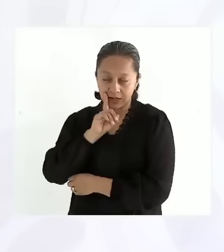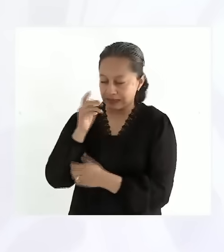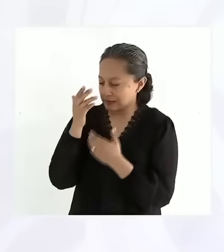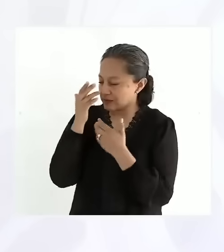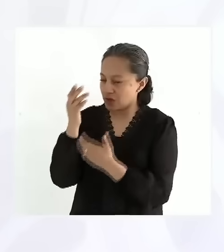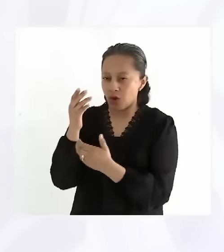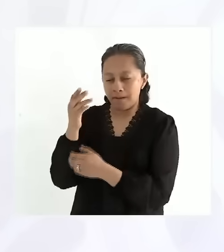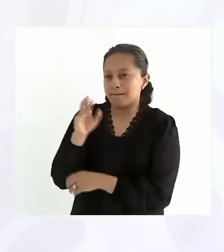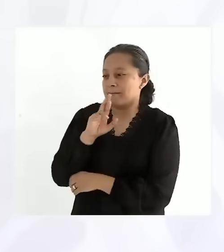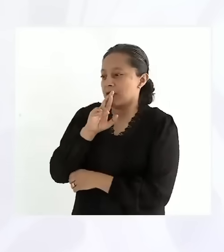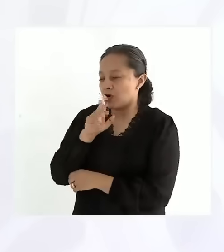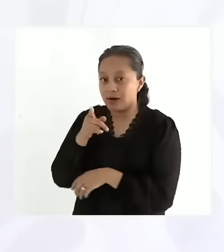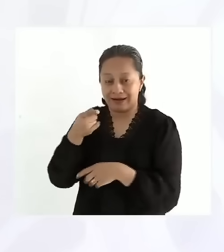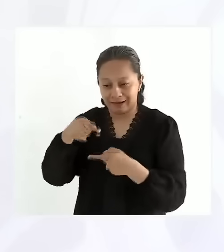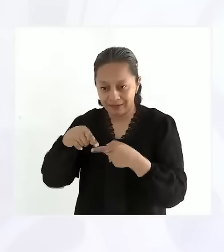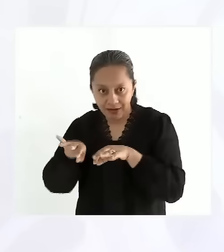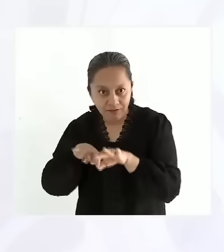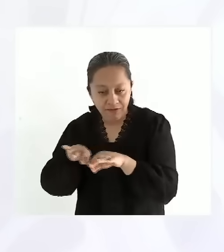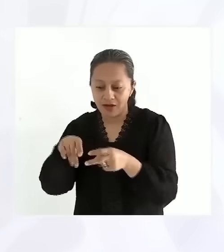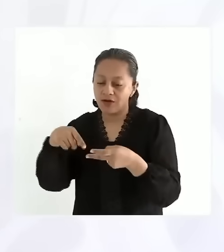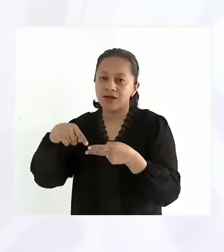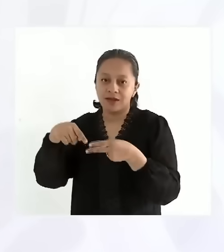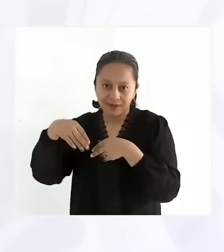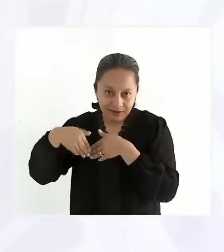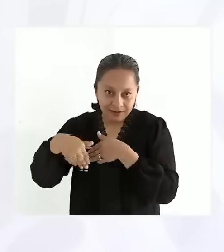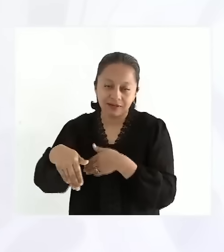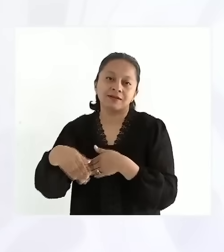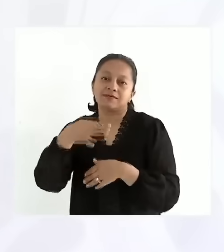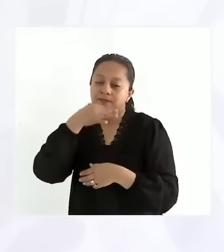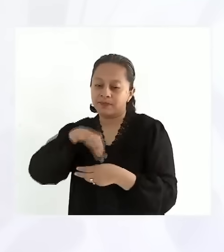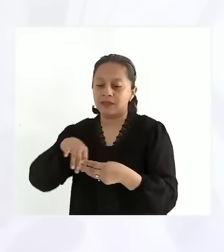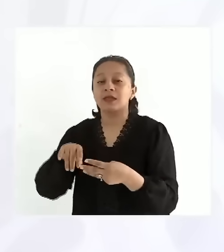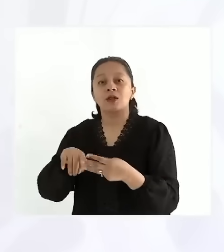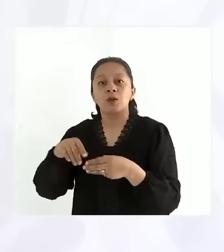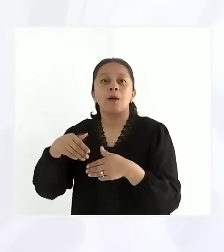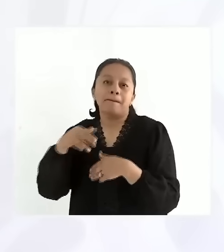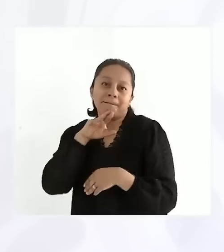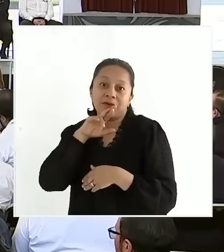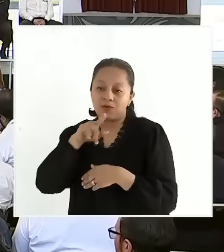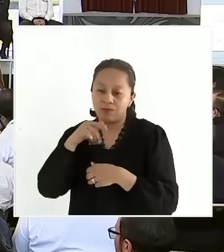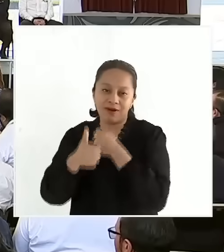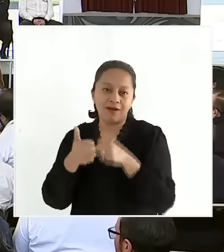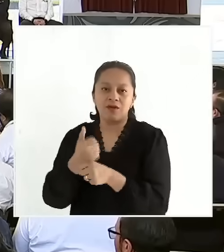su trabajo, lo mejor en estas fiestas y lo mejor para el 2026. Muchas gracias a todos y de corazón